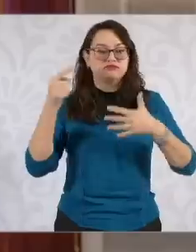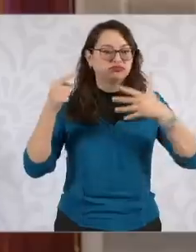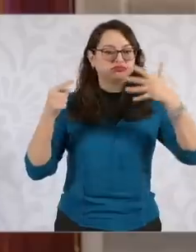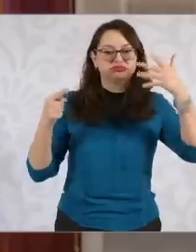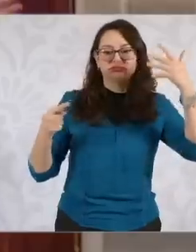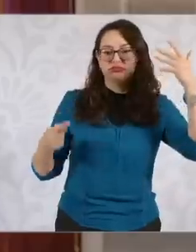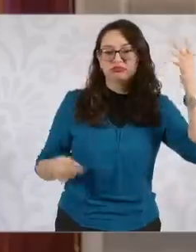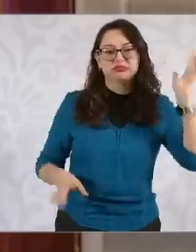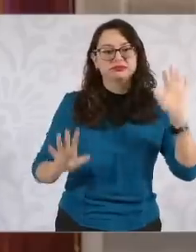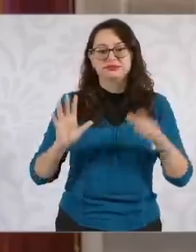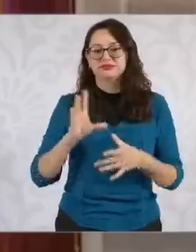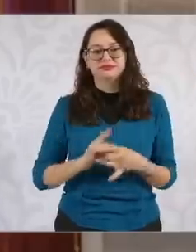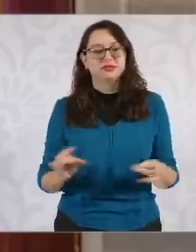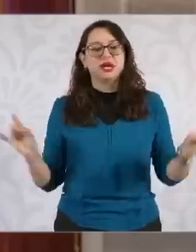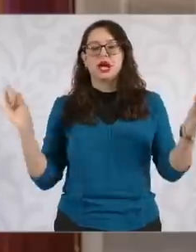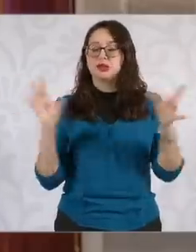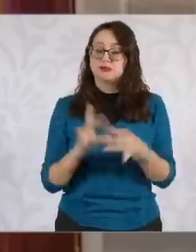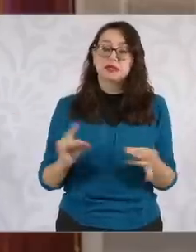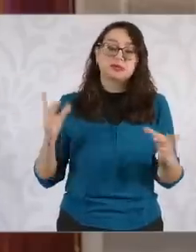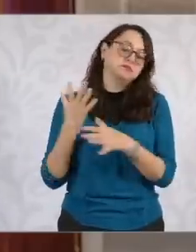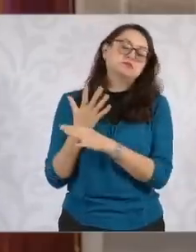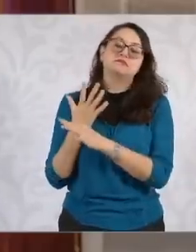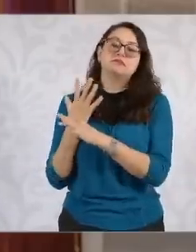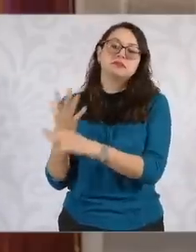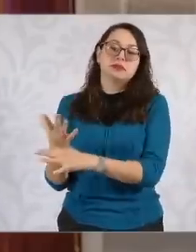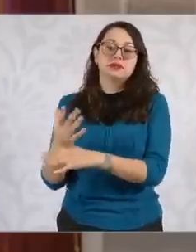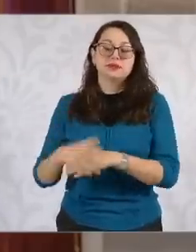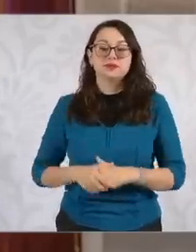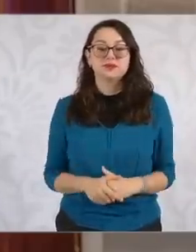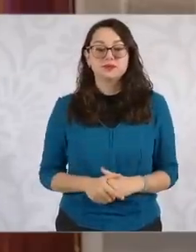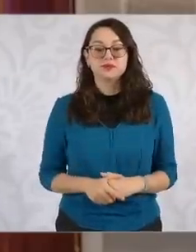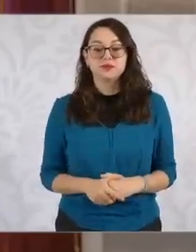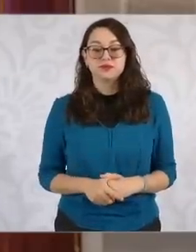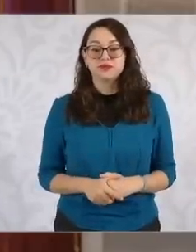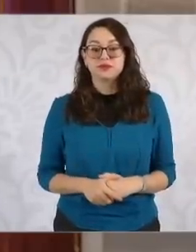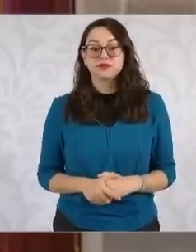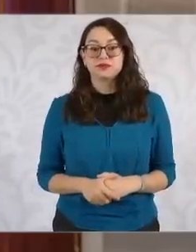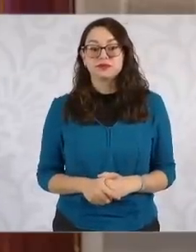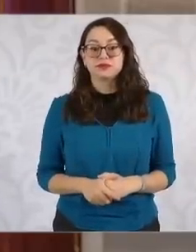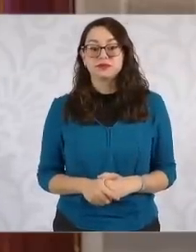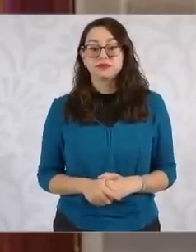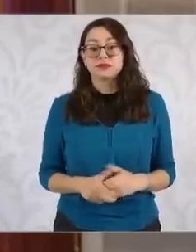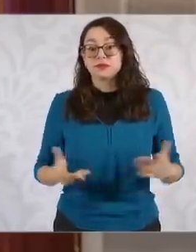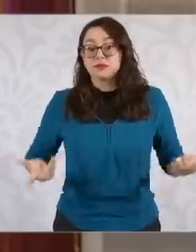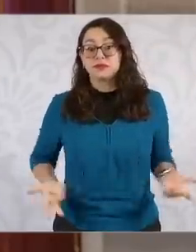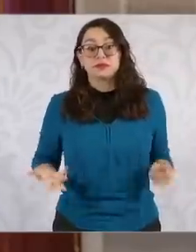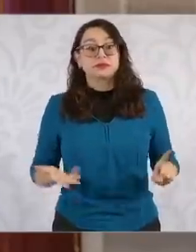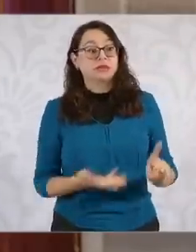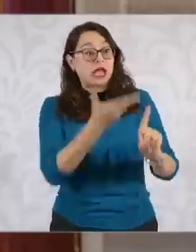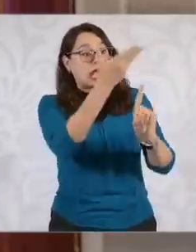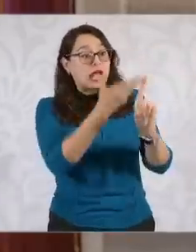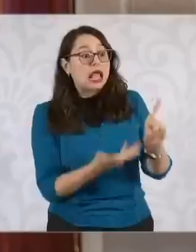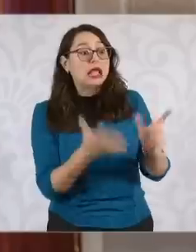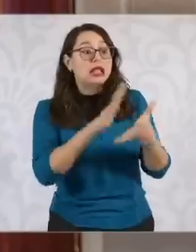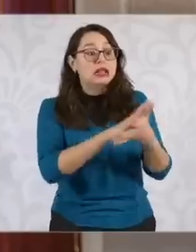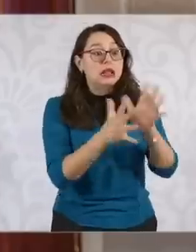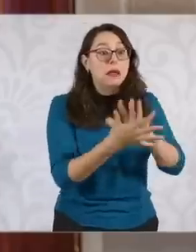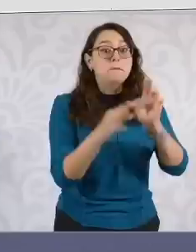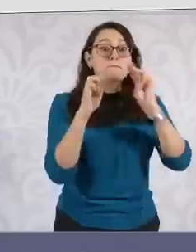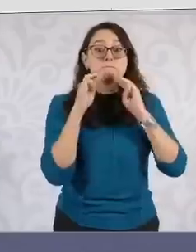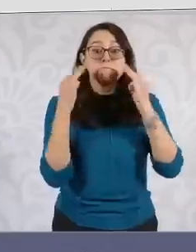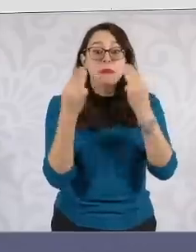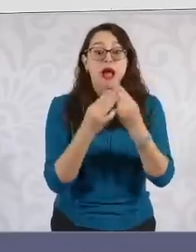adelante nunca tuve evidencia verificable que lo involucraba con actividades ilícitas no he tenido